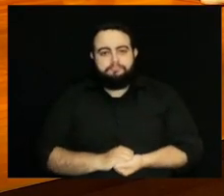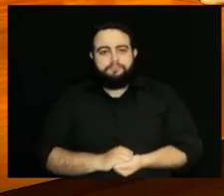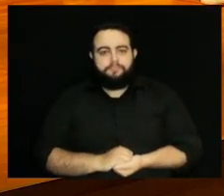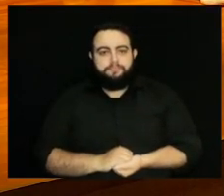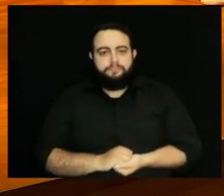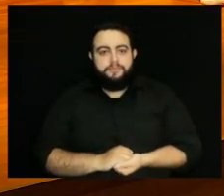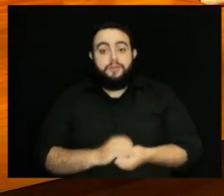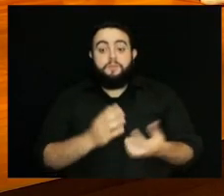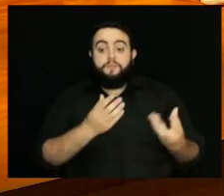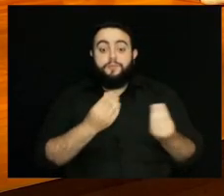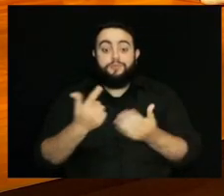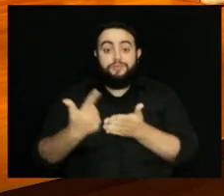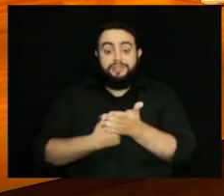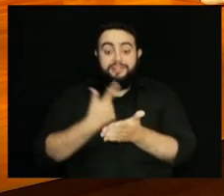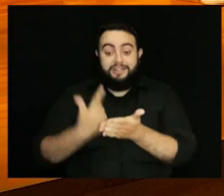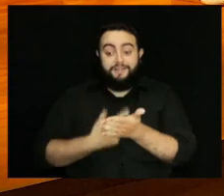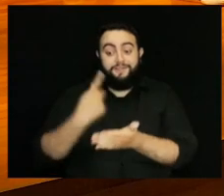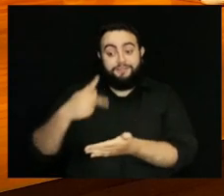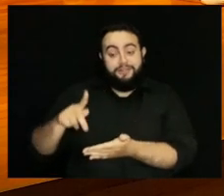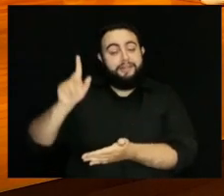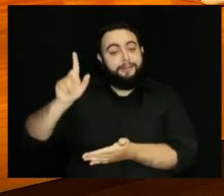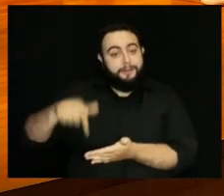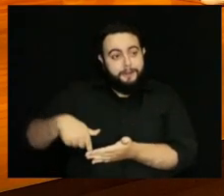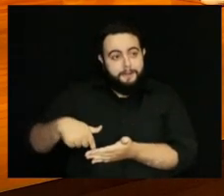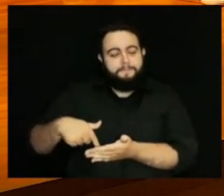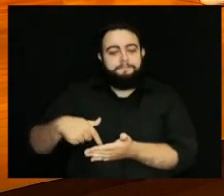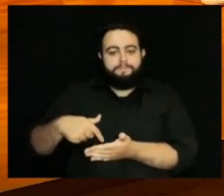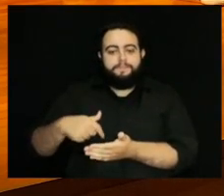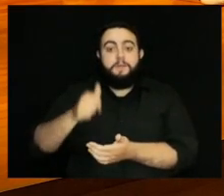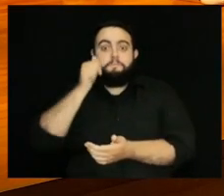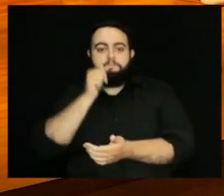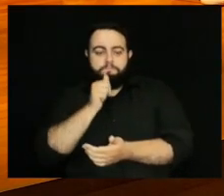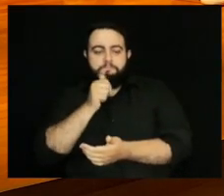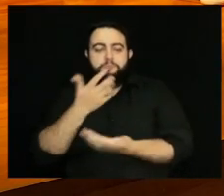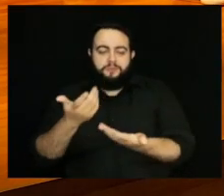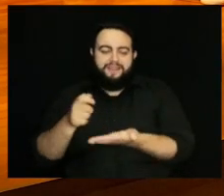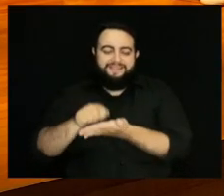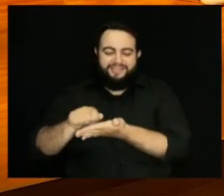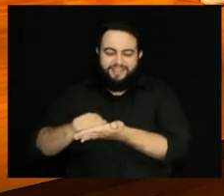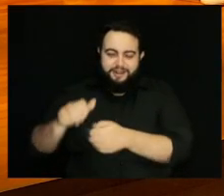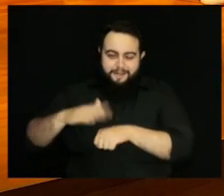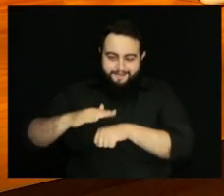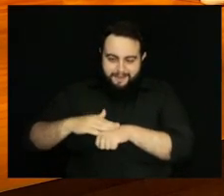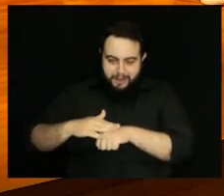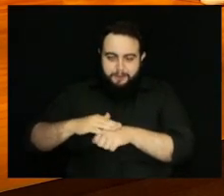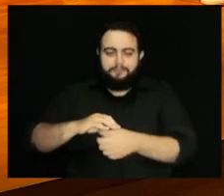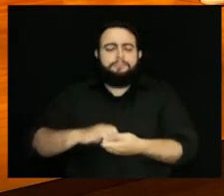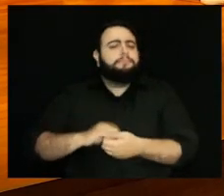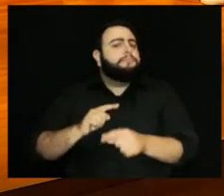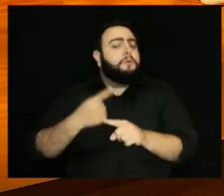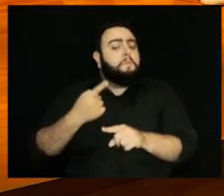livros que tem escrito sobre ele são escritos por mulheres e e porque é gênio né é a coisa do